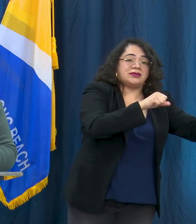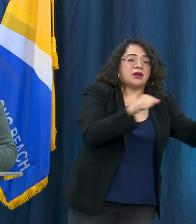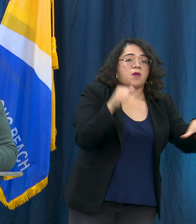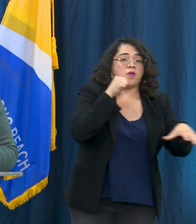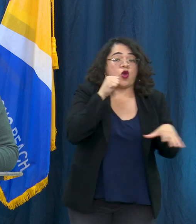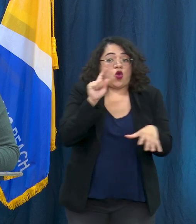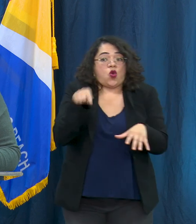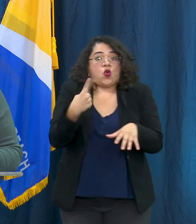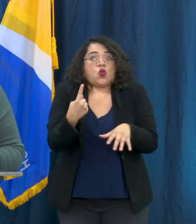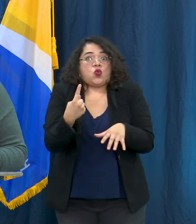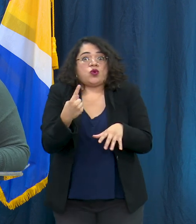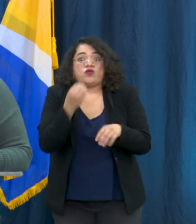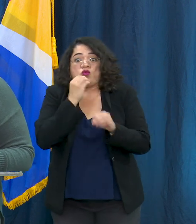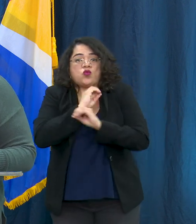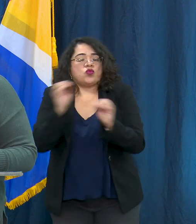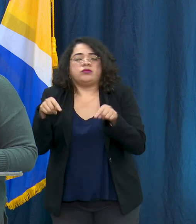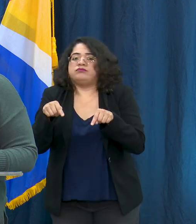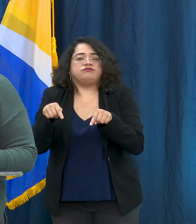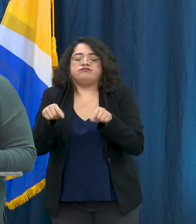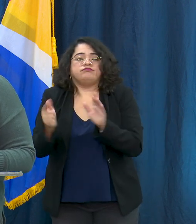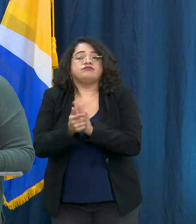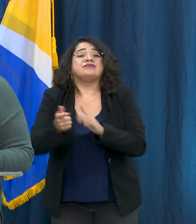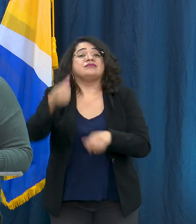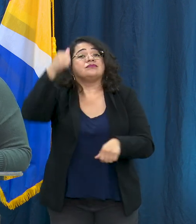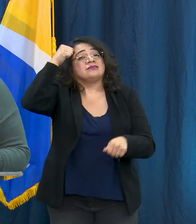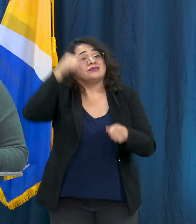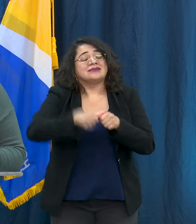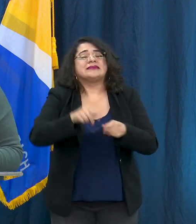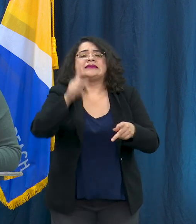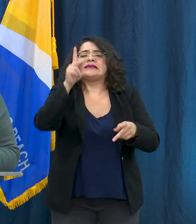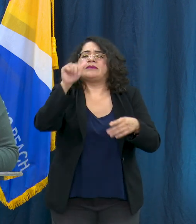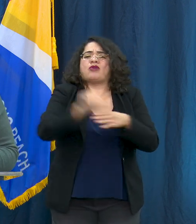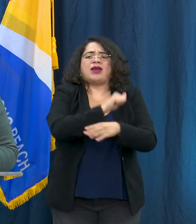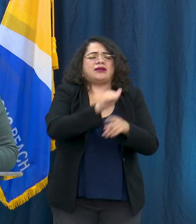que por favor say recuerden layman levar say las manos y todo ESO todavía